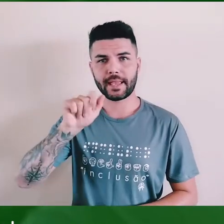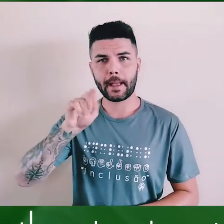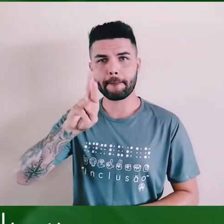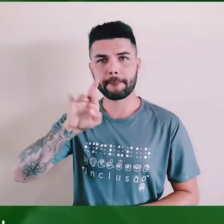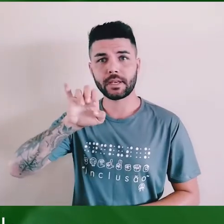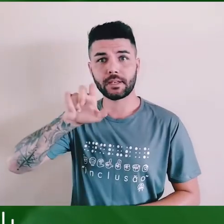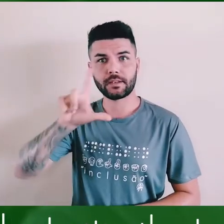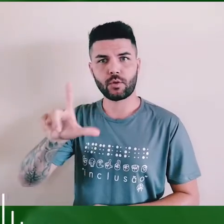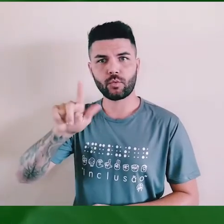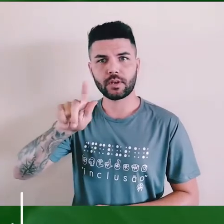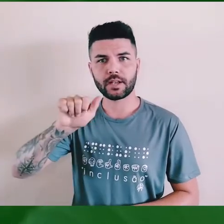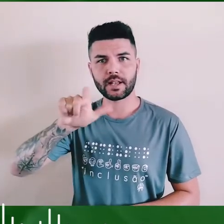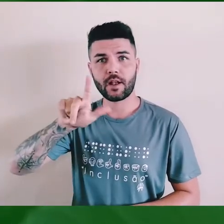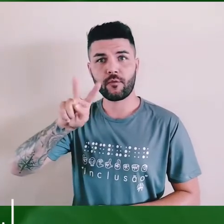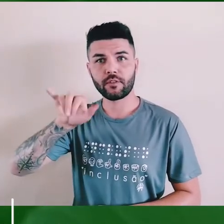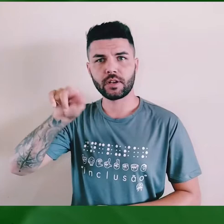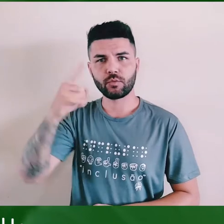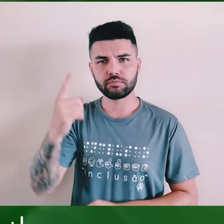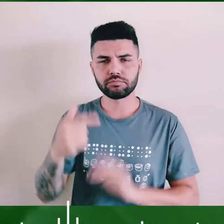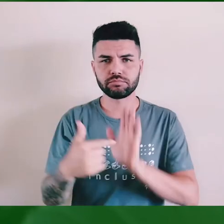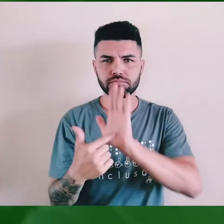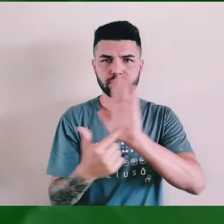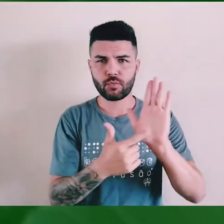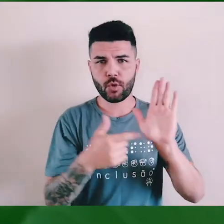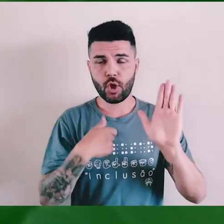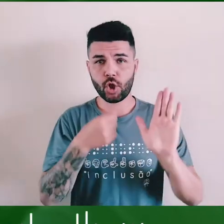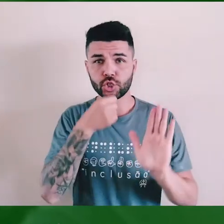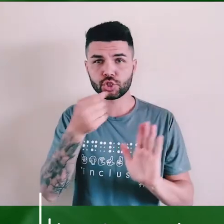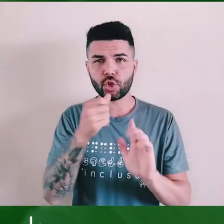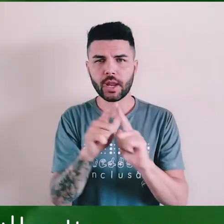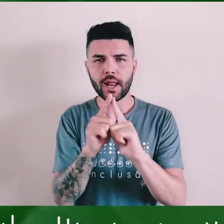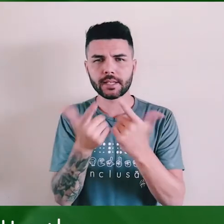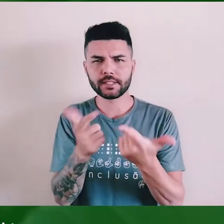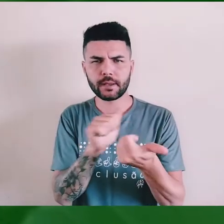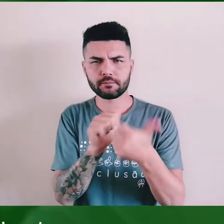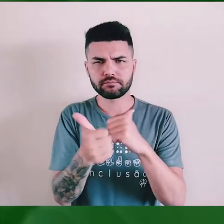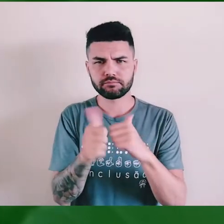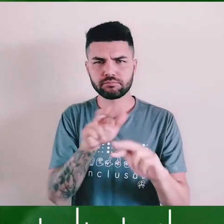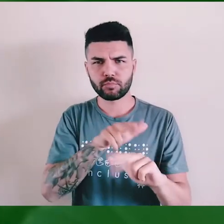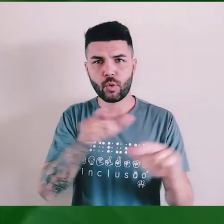junto comigo o jornalista esportivo Pedro Rocha. A gente vai conversar um pouco sobre